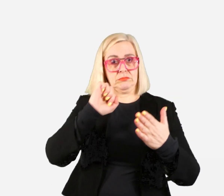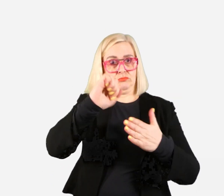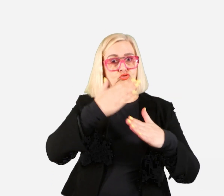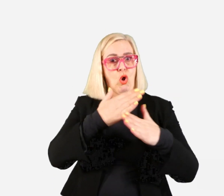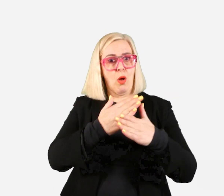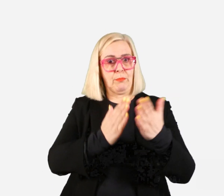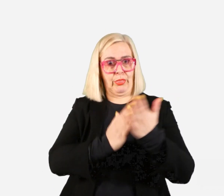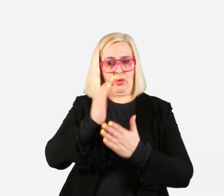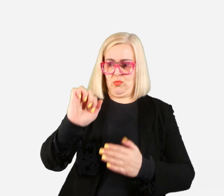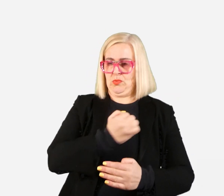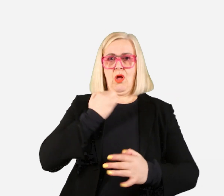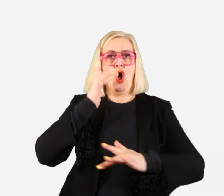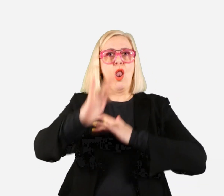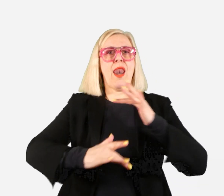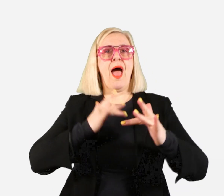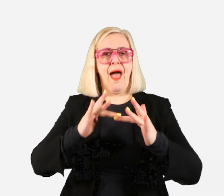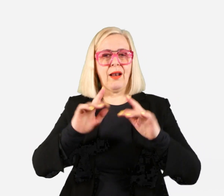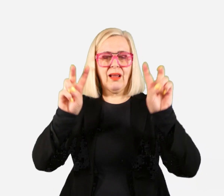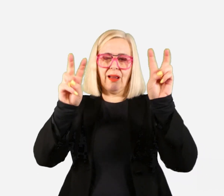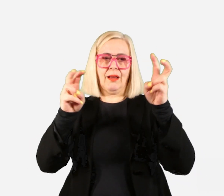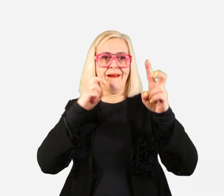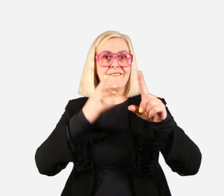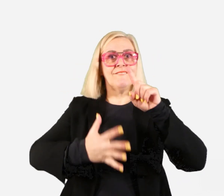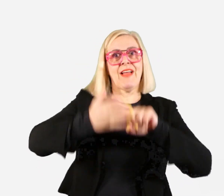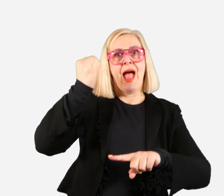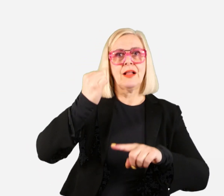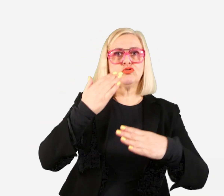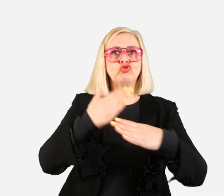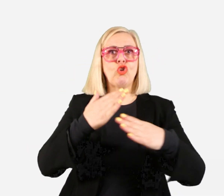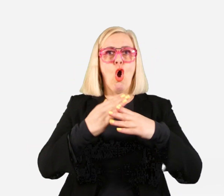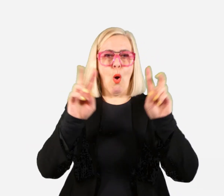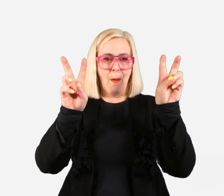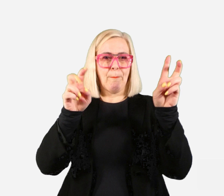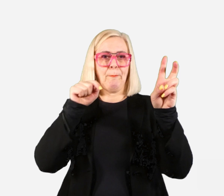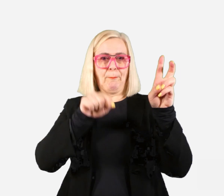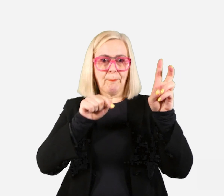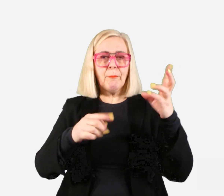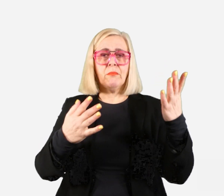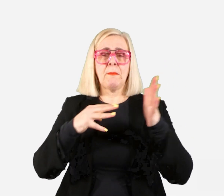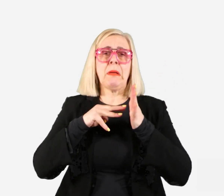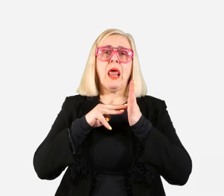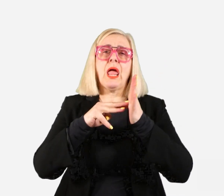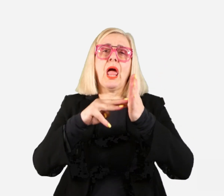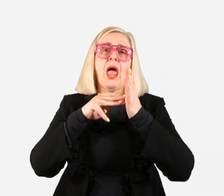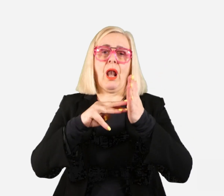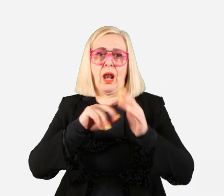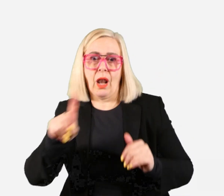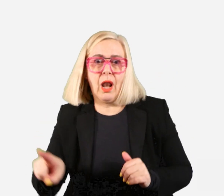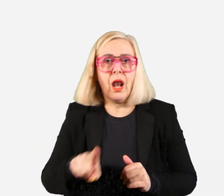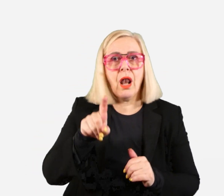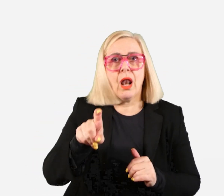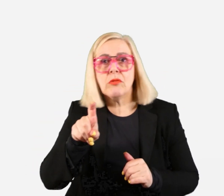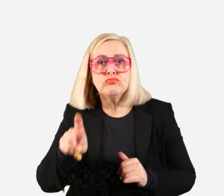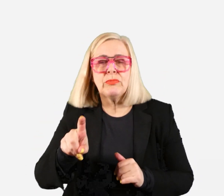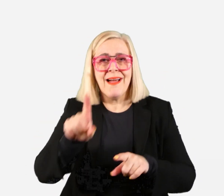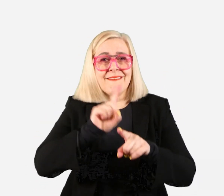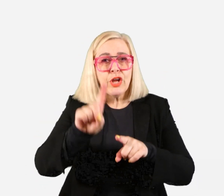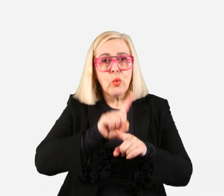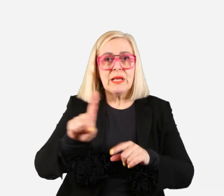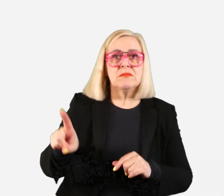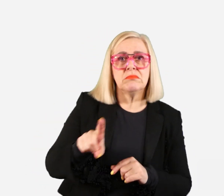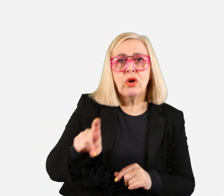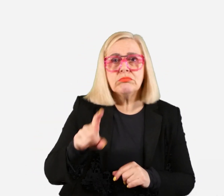Gallwch hefyd hysbysebu eich swyddi ar-lein trwy ein gwasanaeth Dod o Hyd i Swydd